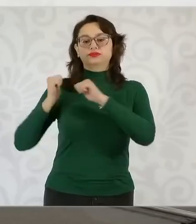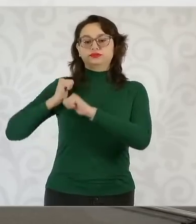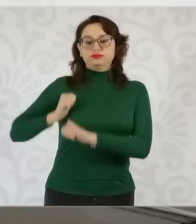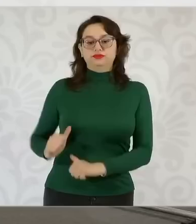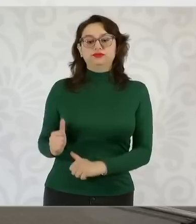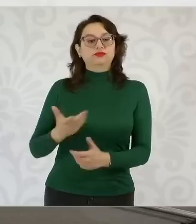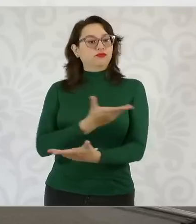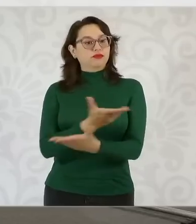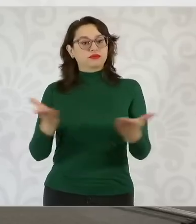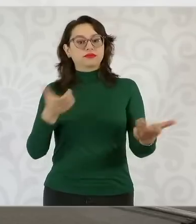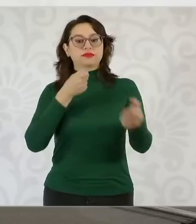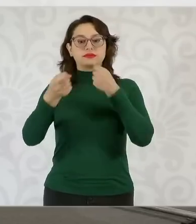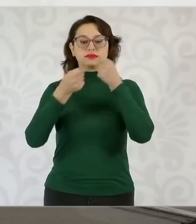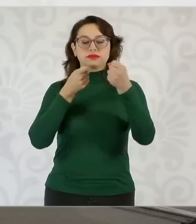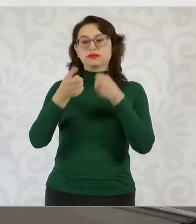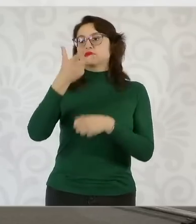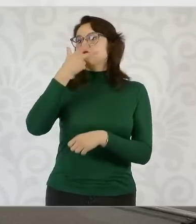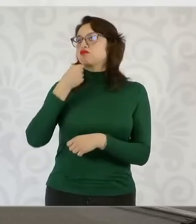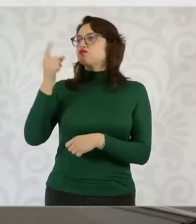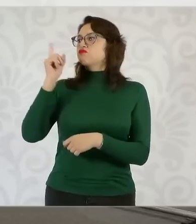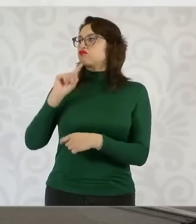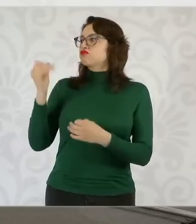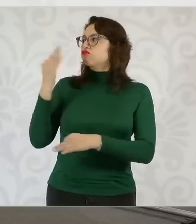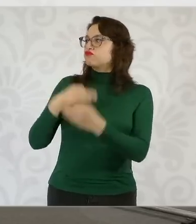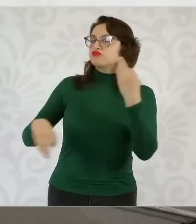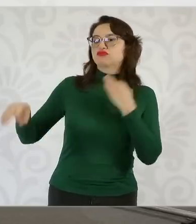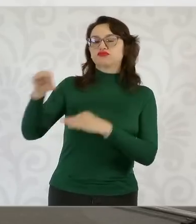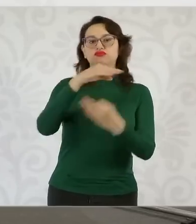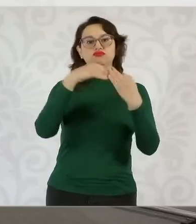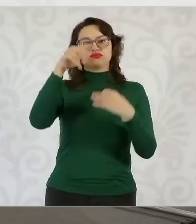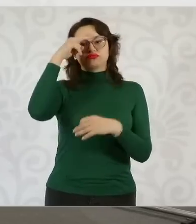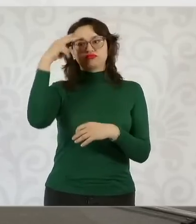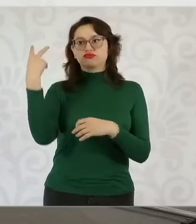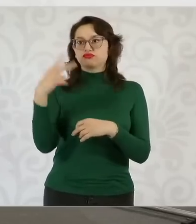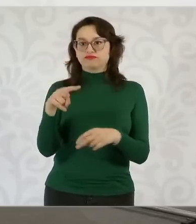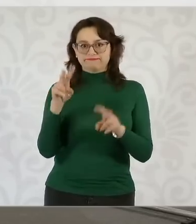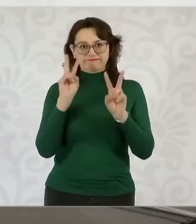a todos los mexicanas y mexicanos que nos acompañan Gracias por el espacio que nos